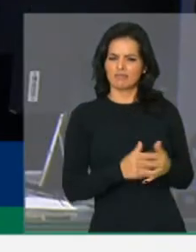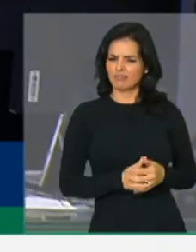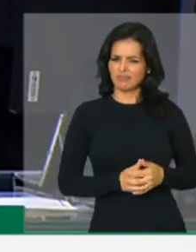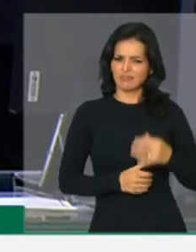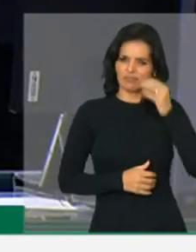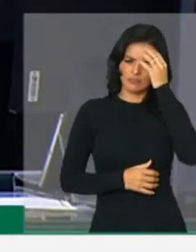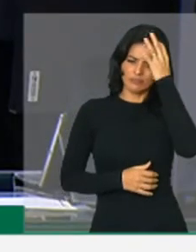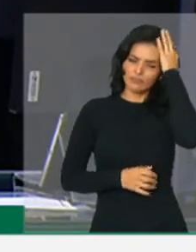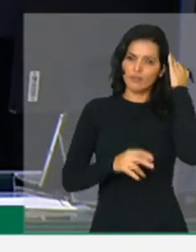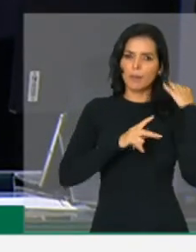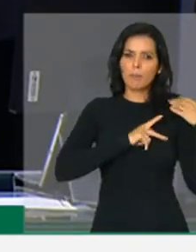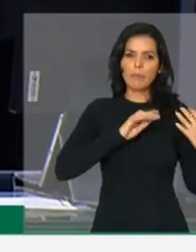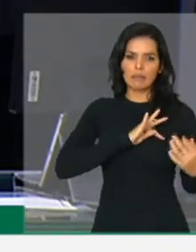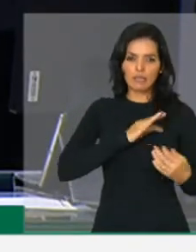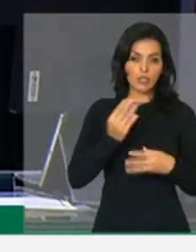ORIENTA NÃO AO ENCERRAMENTO DA DISCUSSÃO, PRESIDENTE,